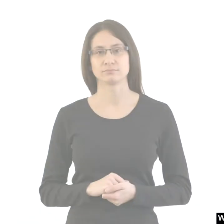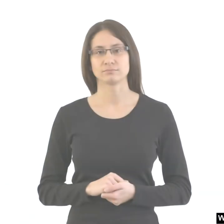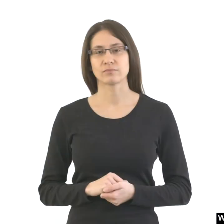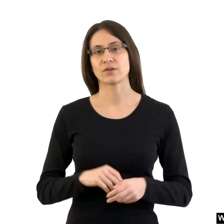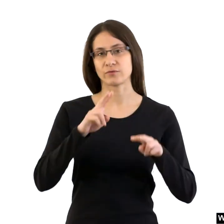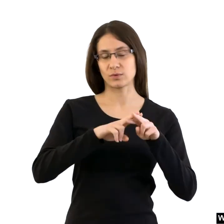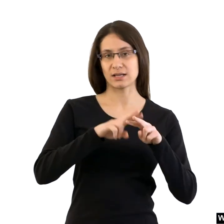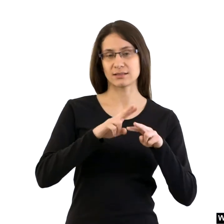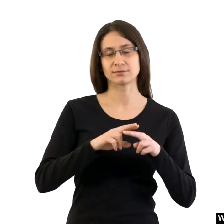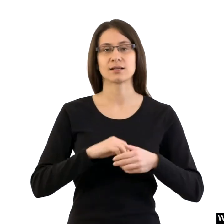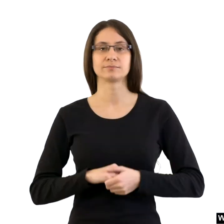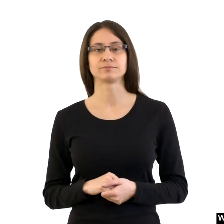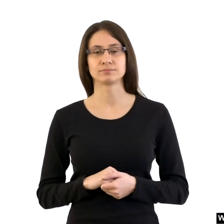Fundacja